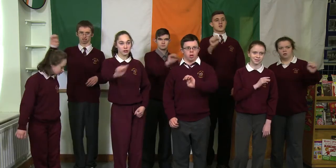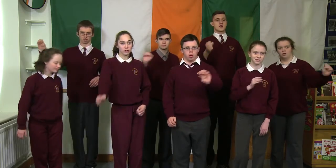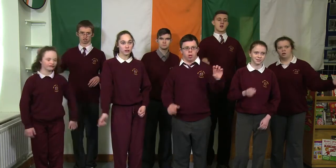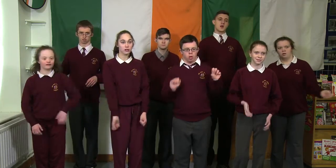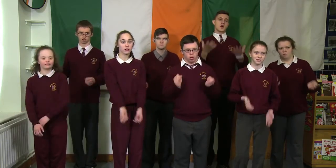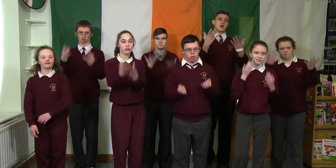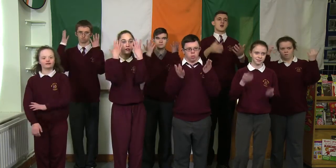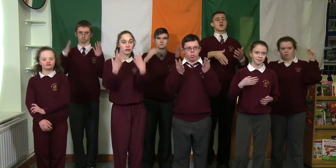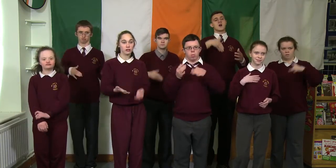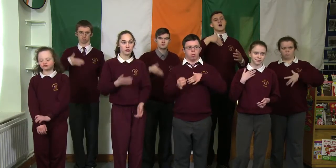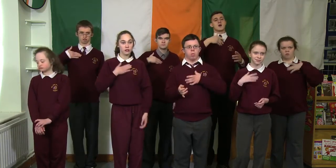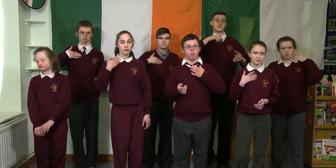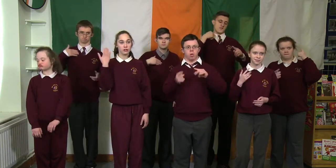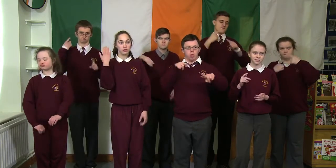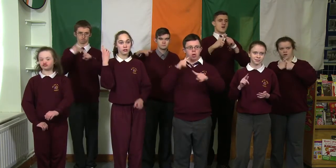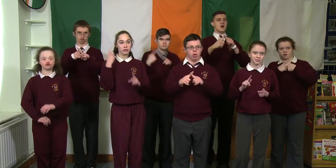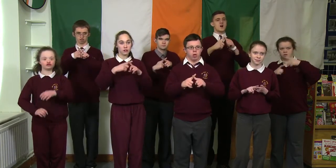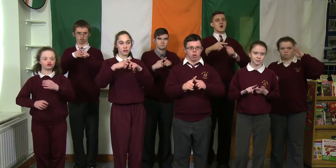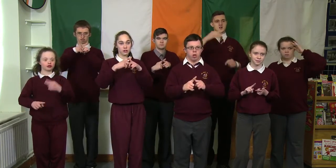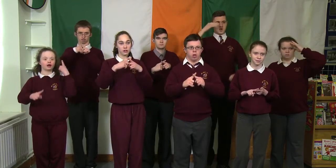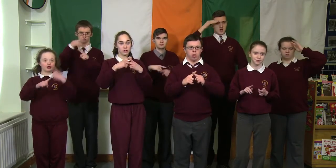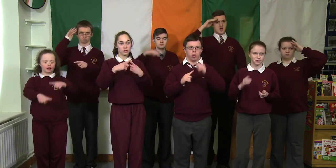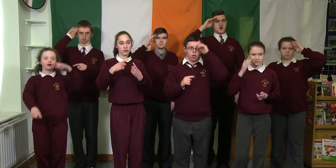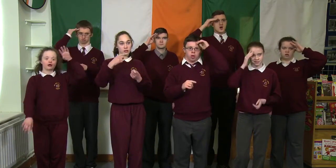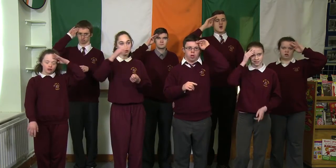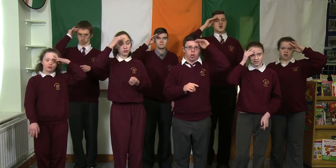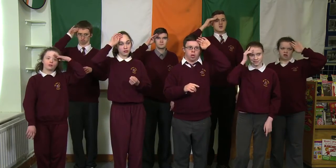atá faoi gheall ag Éirinn